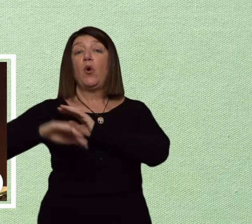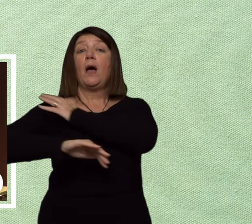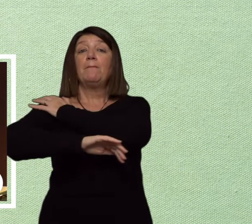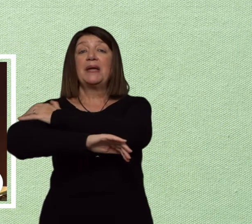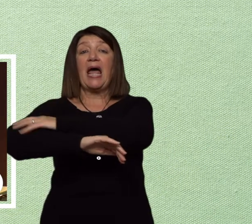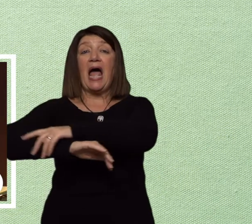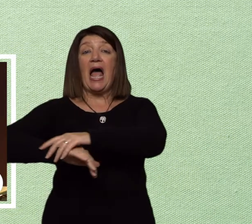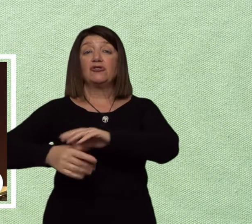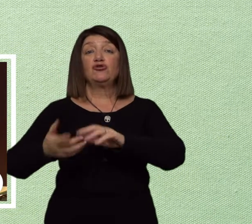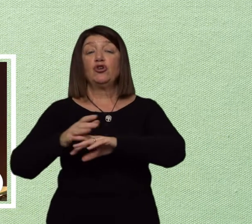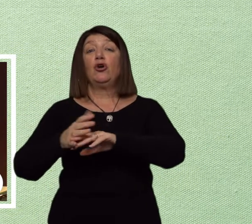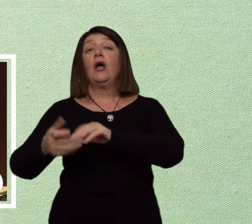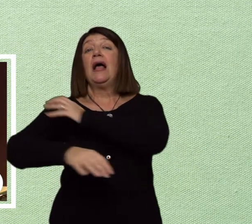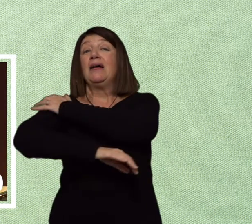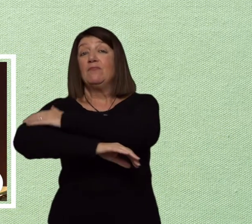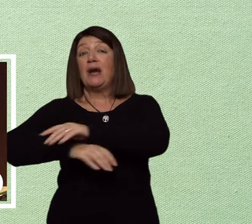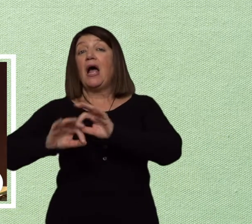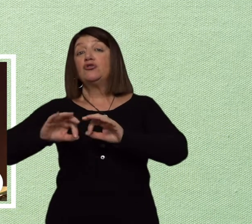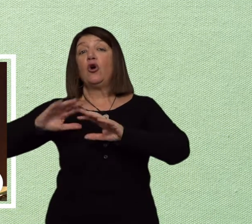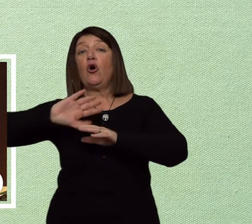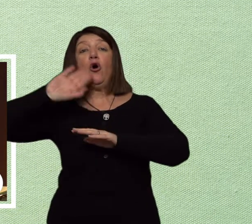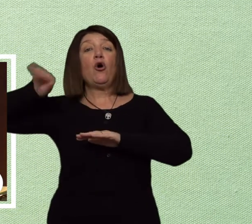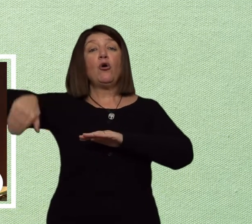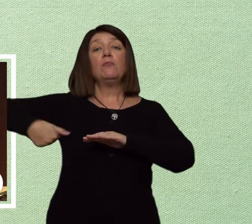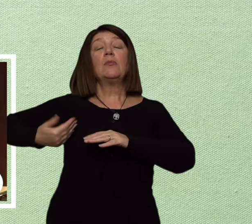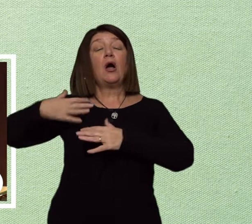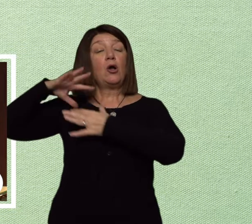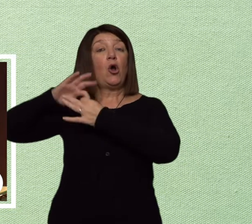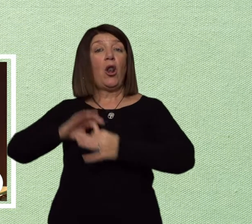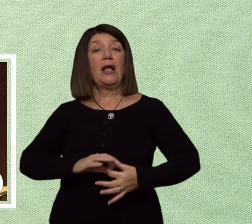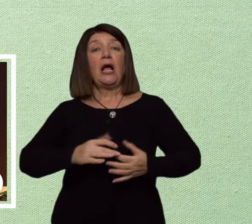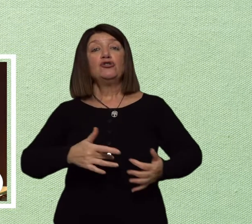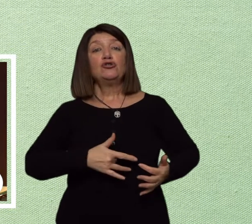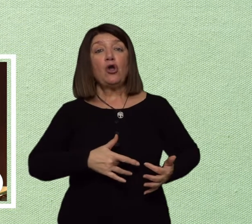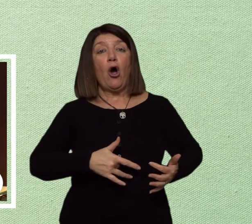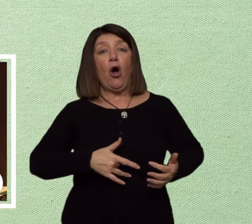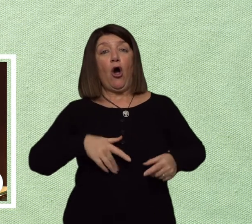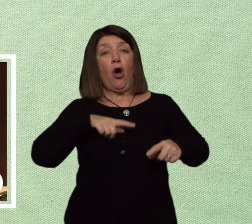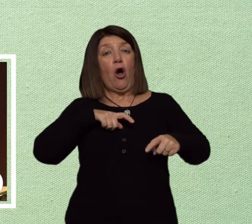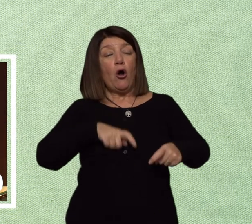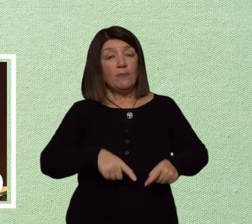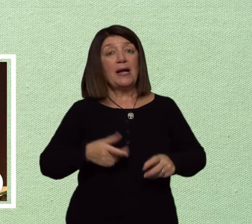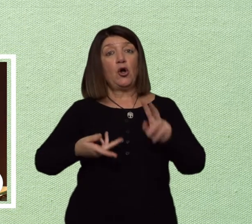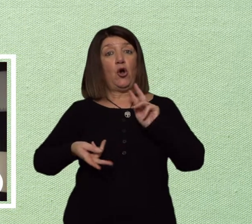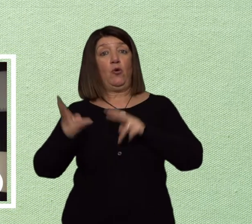Si avevo letto, sì posteriore o anche legato allo stomaco tipo gastro... -Si, anche con maggiori manifestazioni